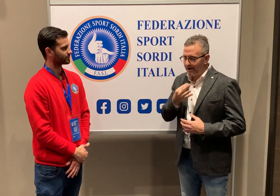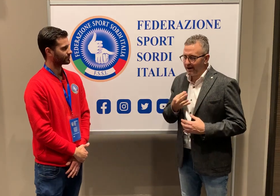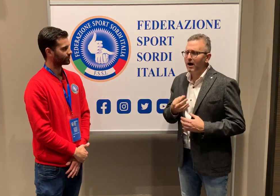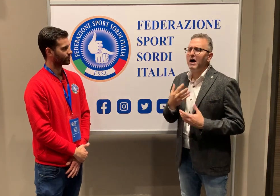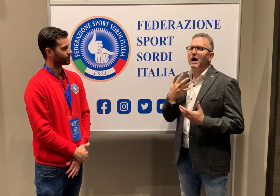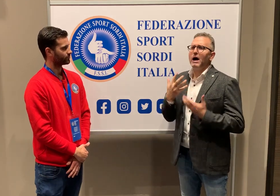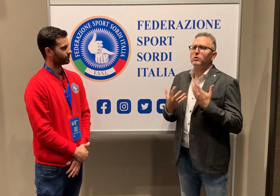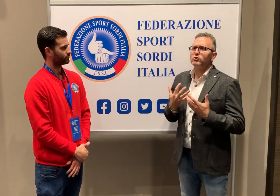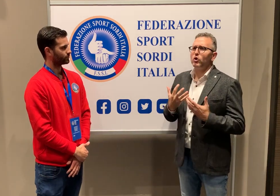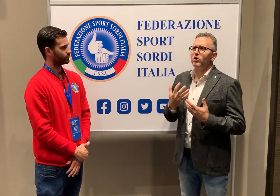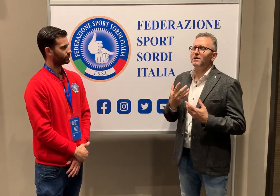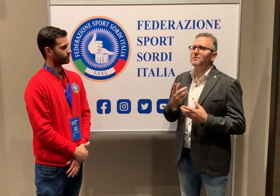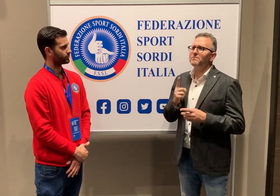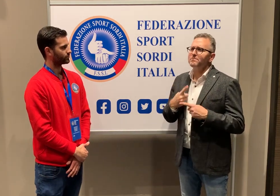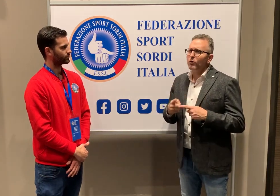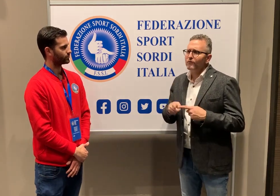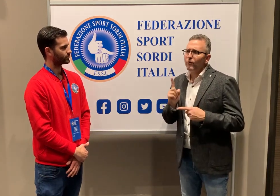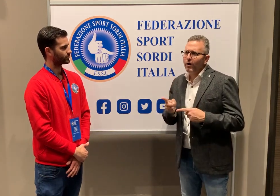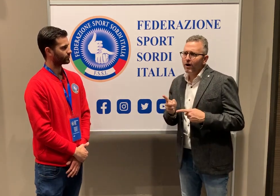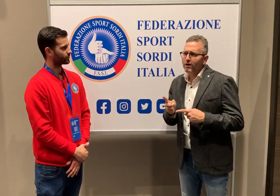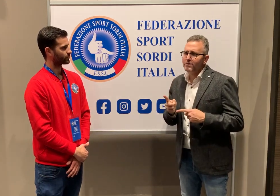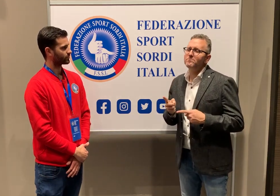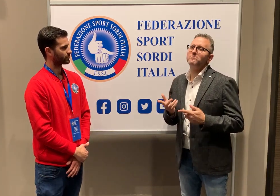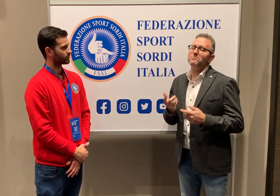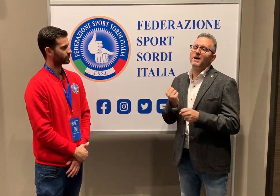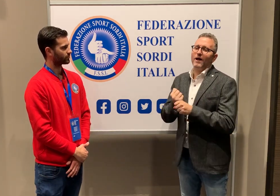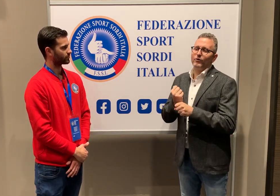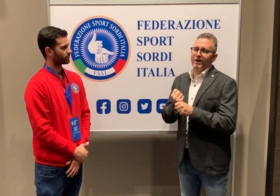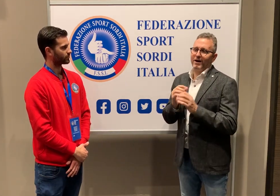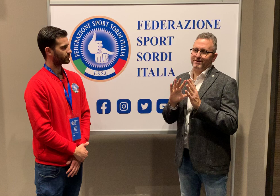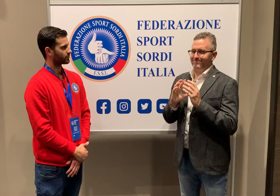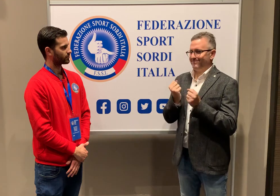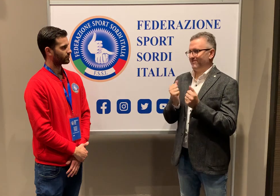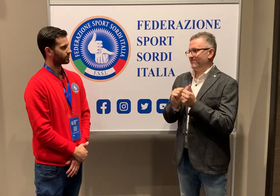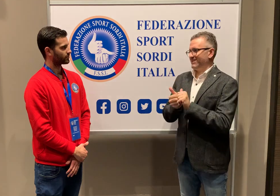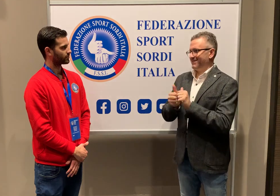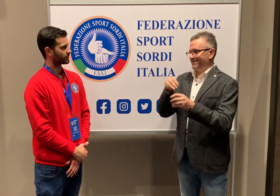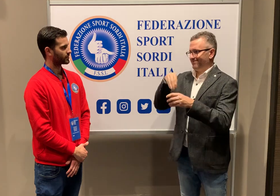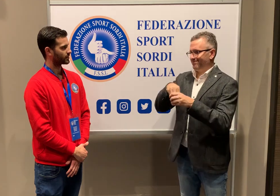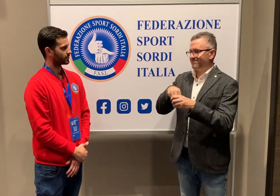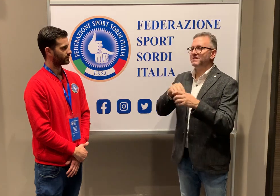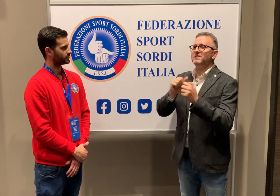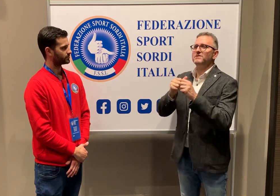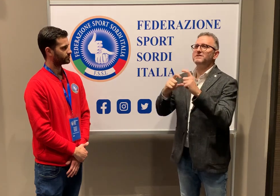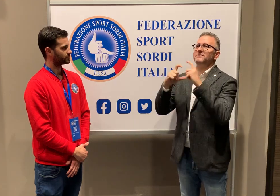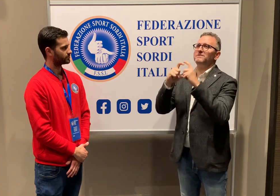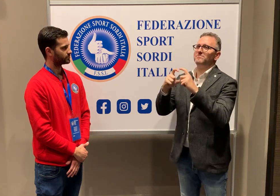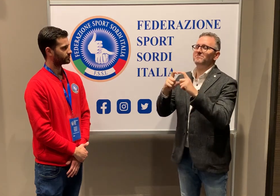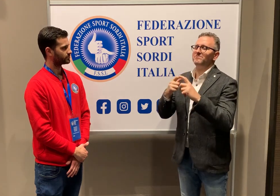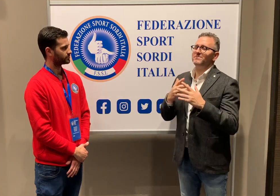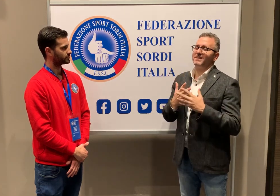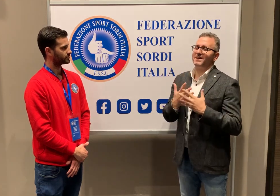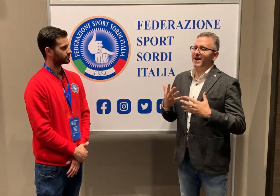questa carica, è sempre un'emozione molto bella, e questo perché lavorare in FSSI è